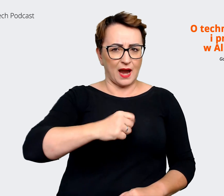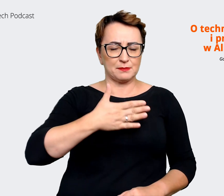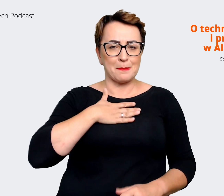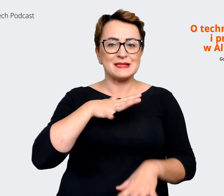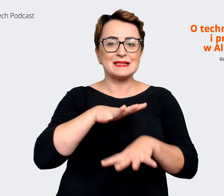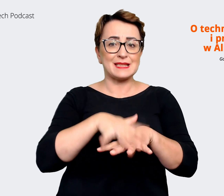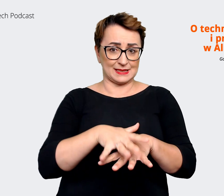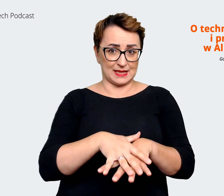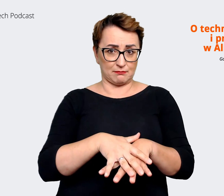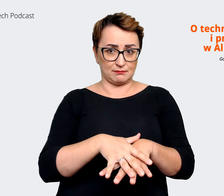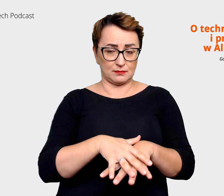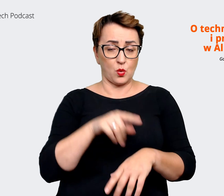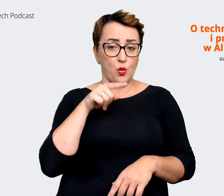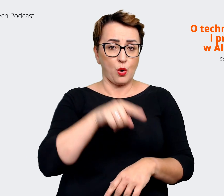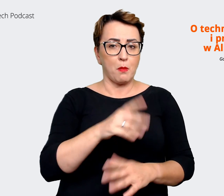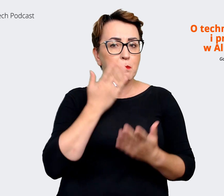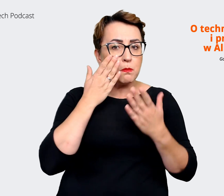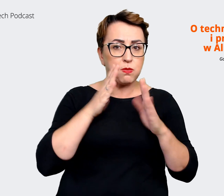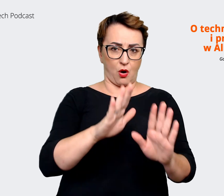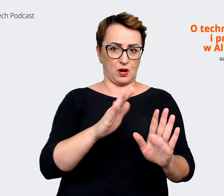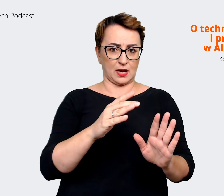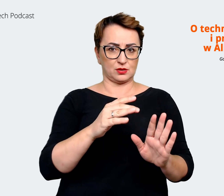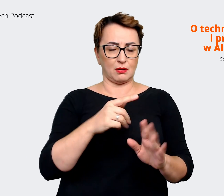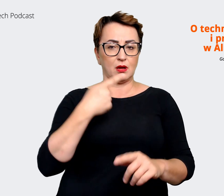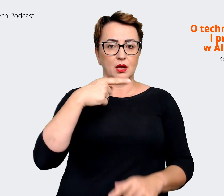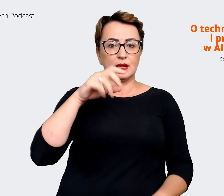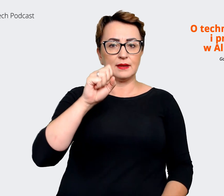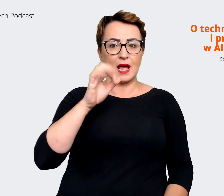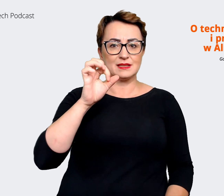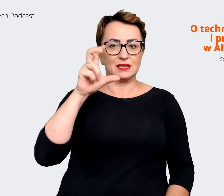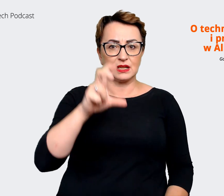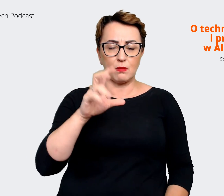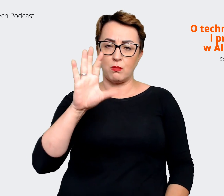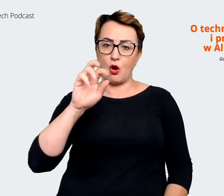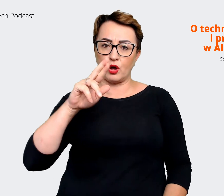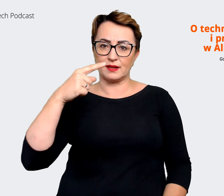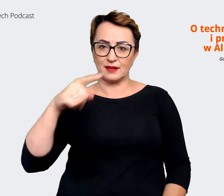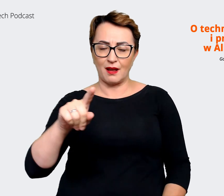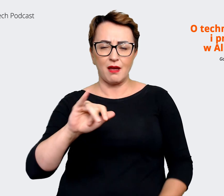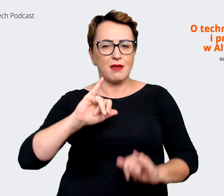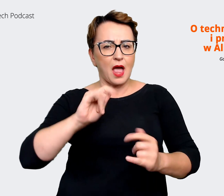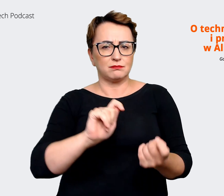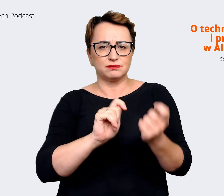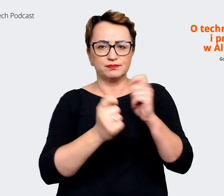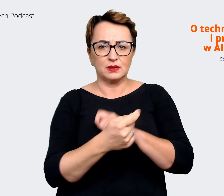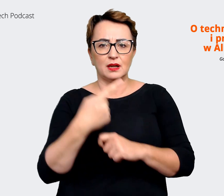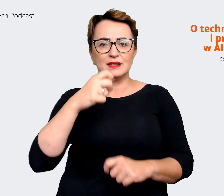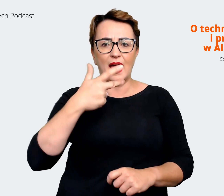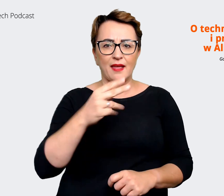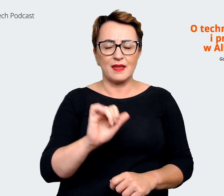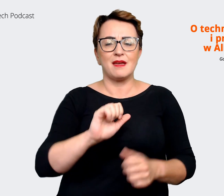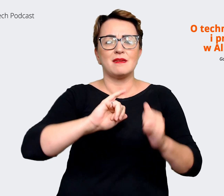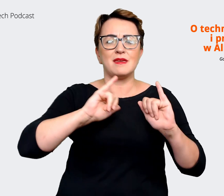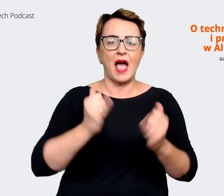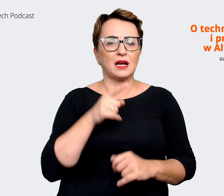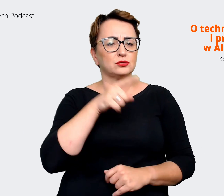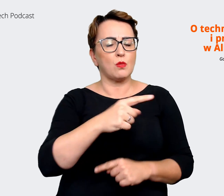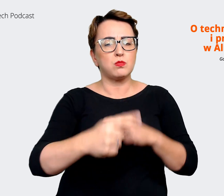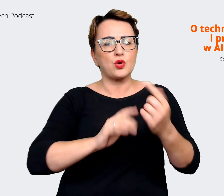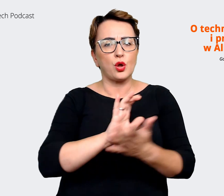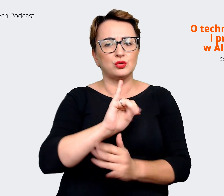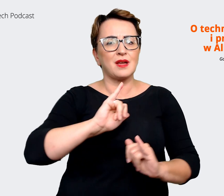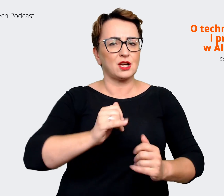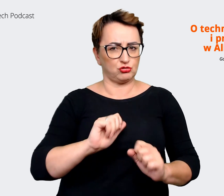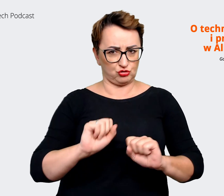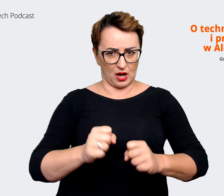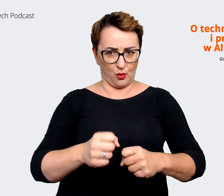które pokazują nam dashboardy i jak performują dane lejki, jak dany produkt działa i patrzymy